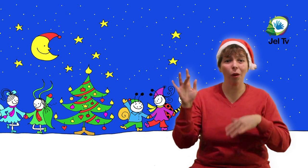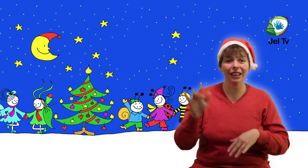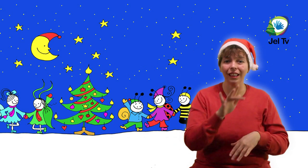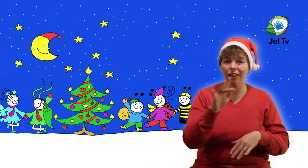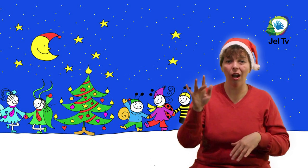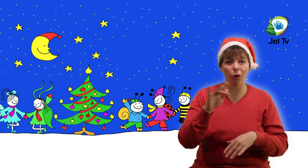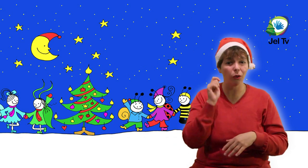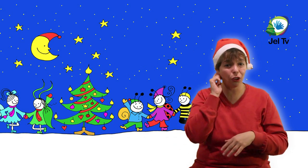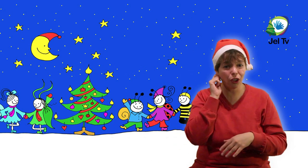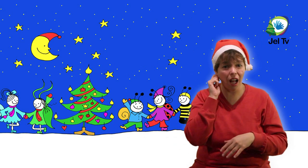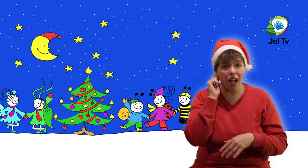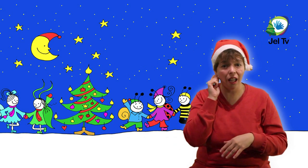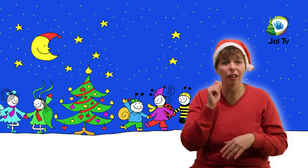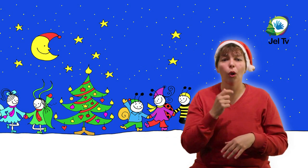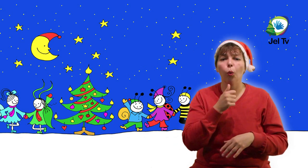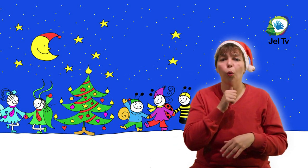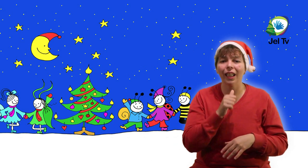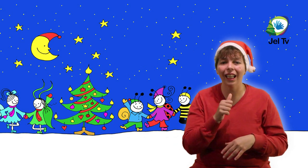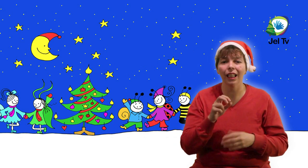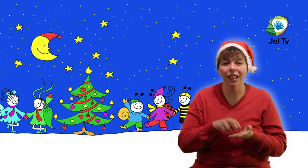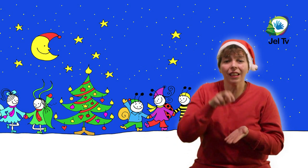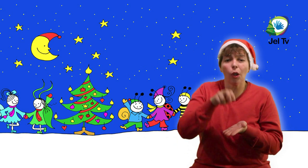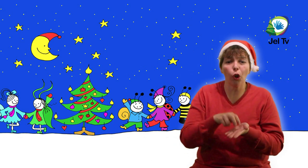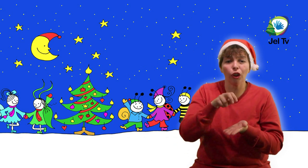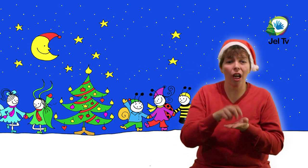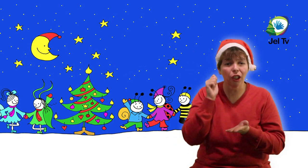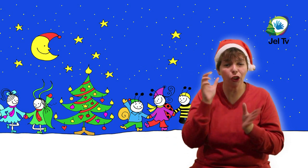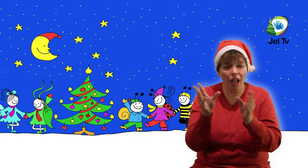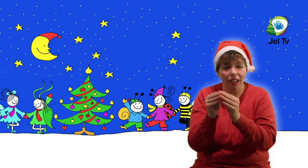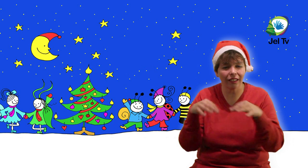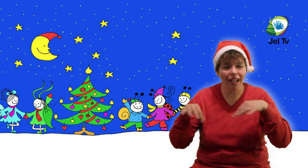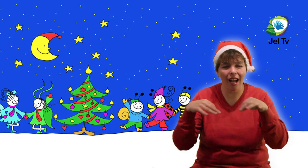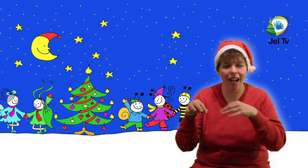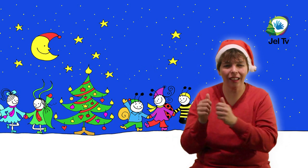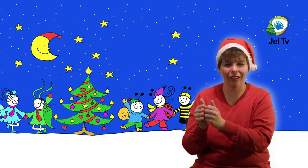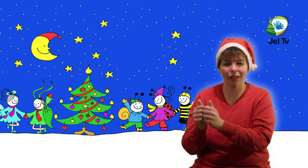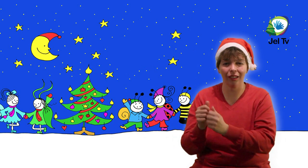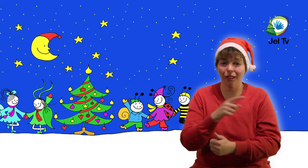Szellő a szitakötőkislány Ugrival a szöcskekislánnyal táncolt.